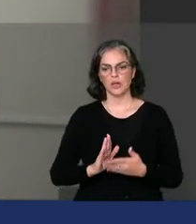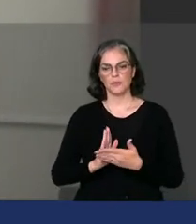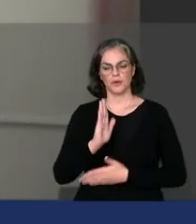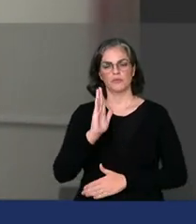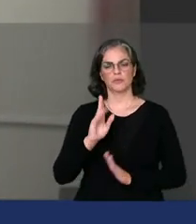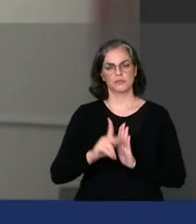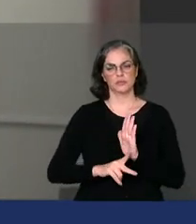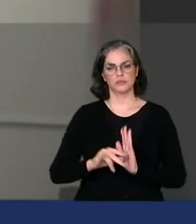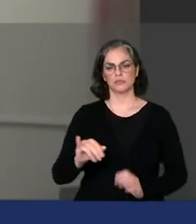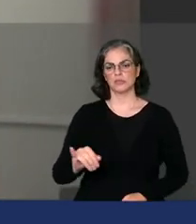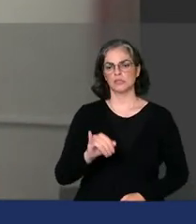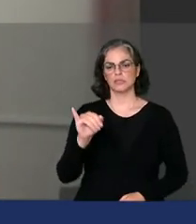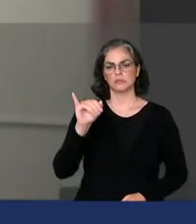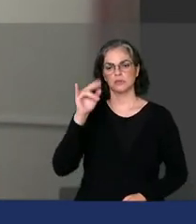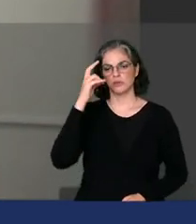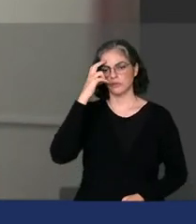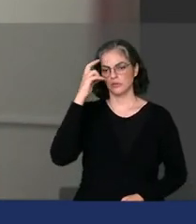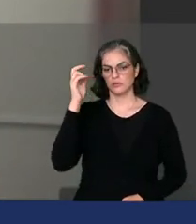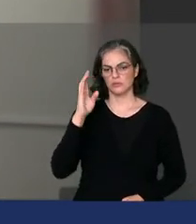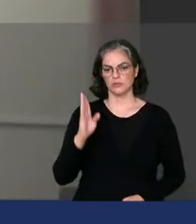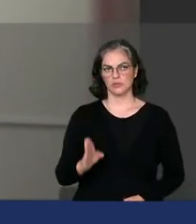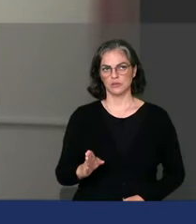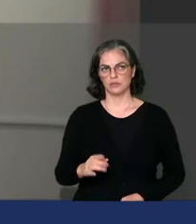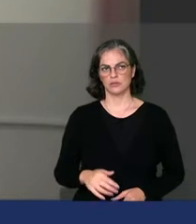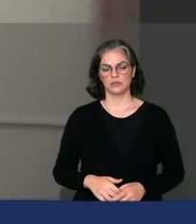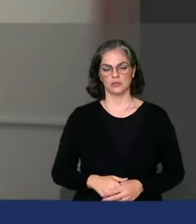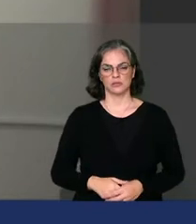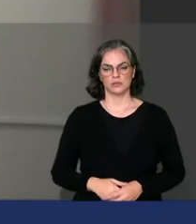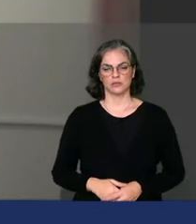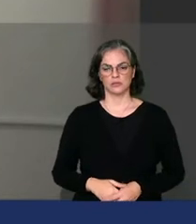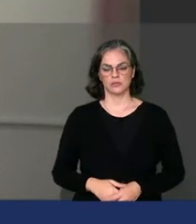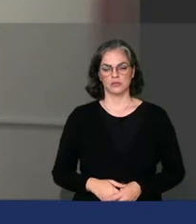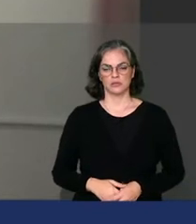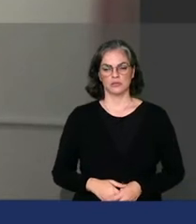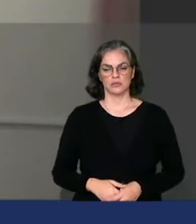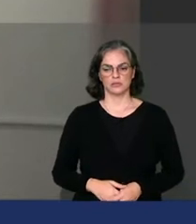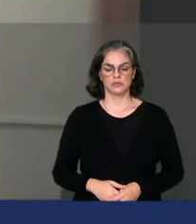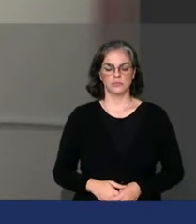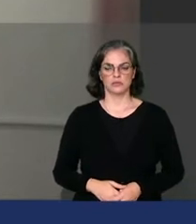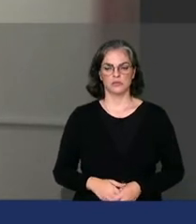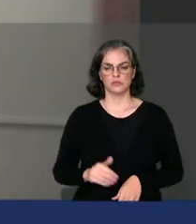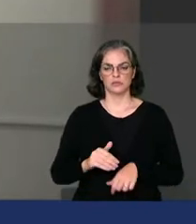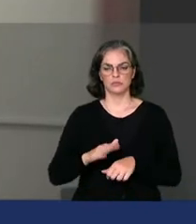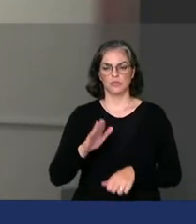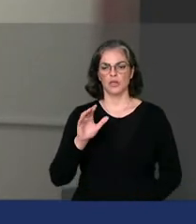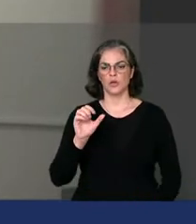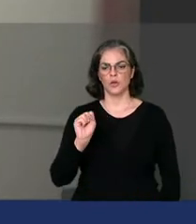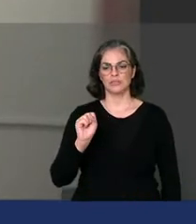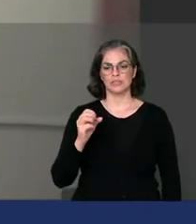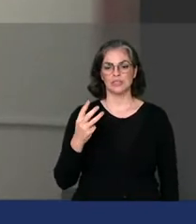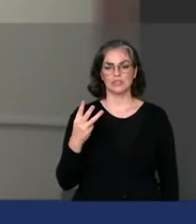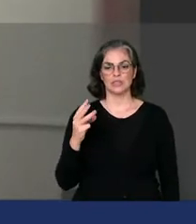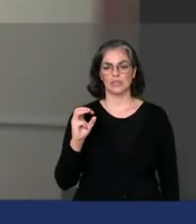CONCORDAR E CHEGAMOS A UM CONSENSO PARA APROVAÇÃO DESSE PROJETO TÃO IMPORTANTE PARA CULTURA DO NOSSO PAÍS,